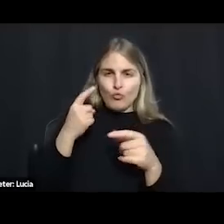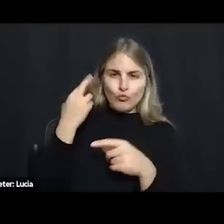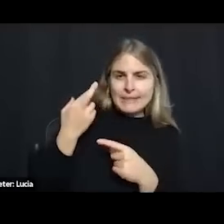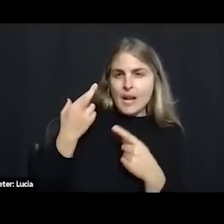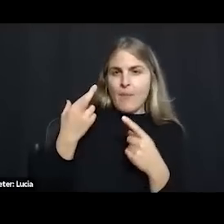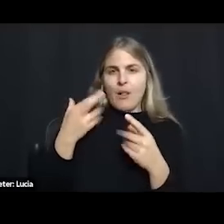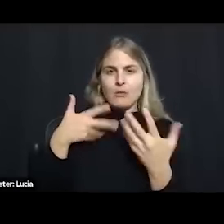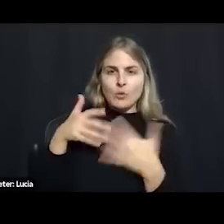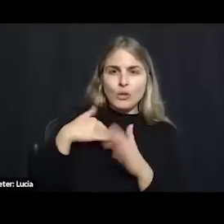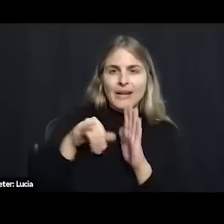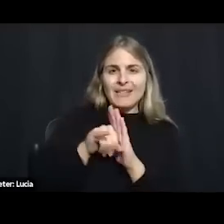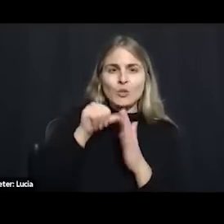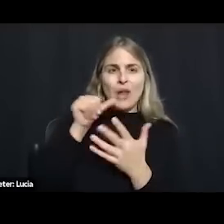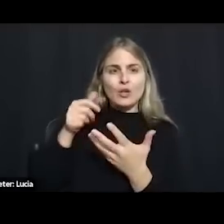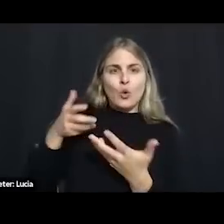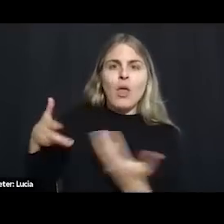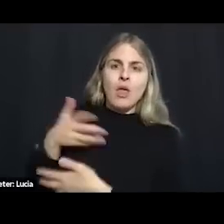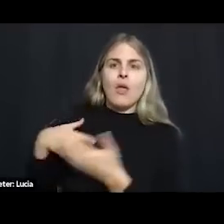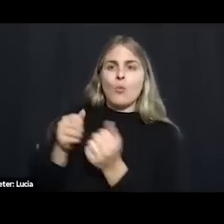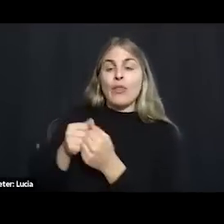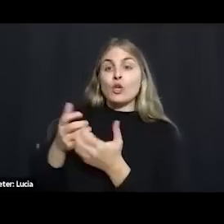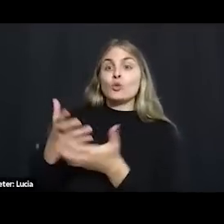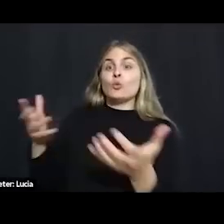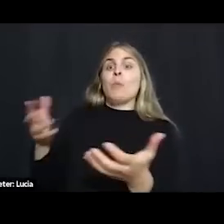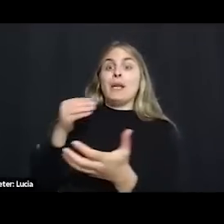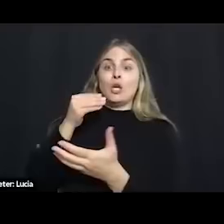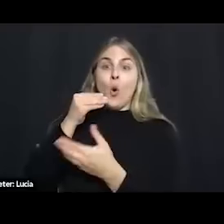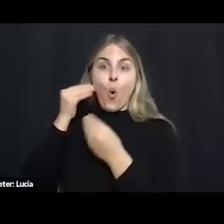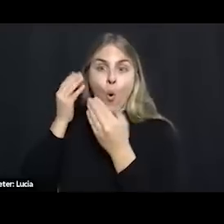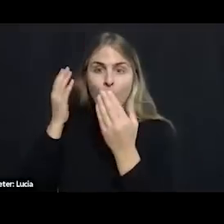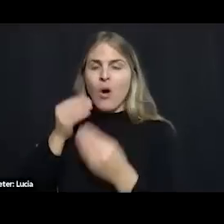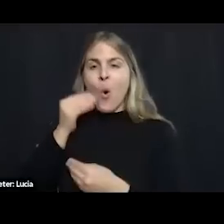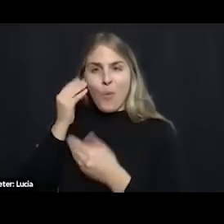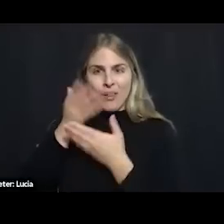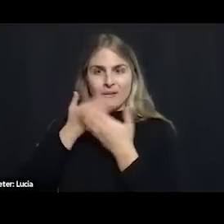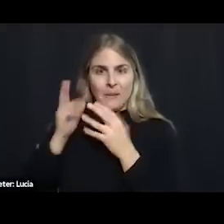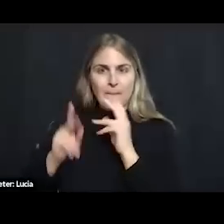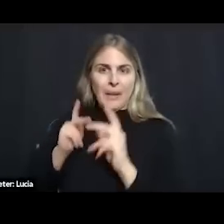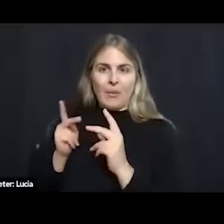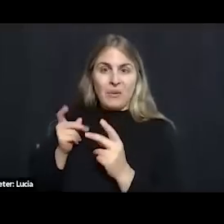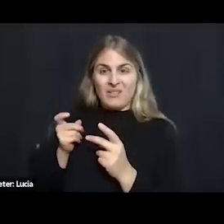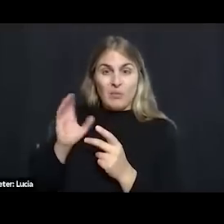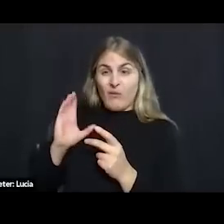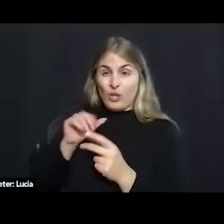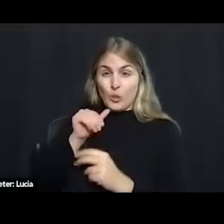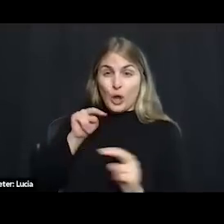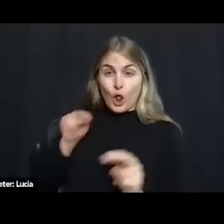con otras personas sin hogar, describiéndolas como personas a las que normalmente ni siquiera habría mirado. Mientras que participantes como Craig,